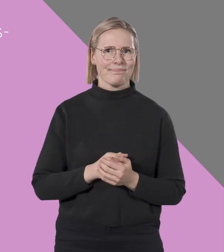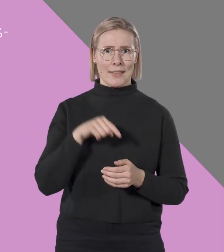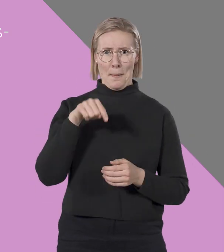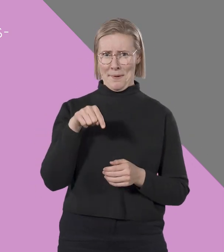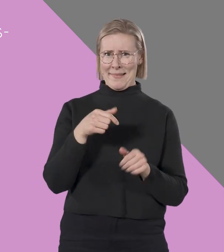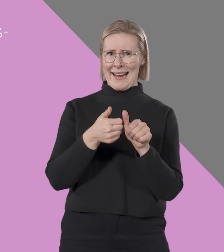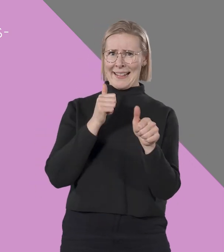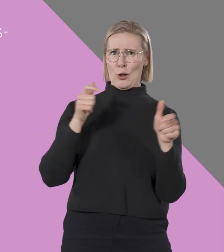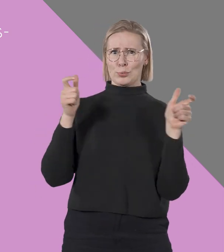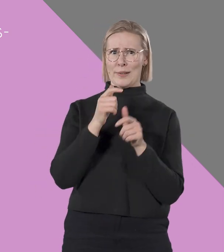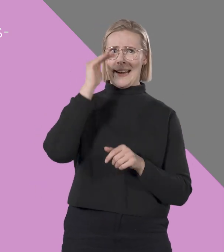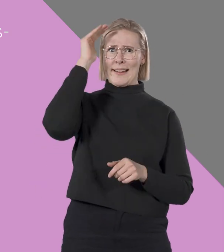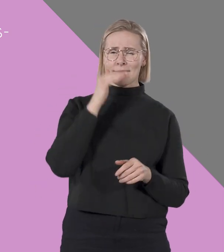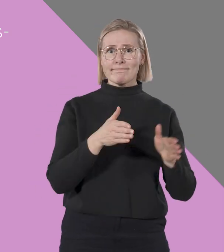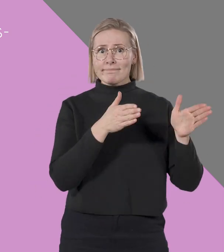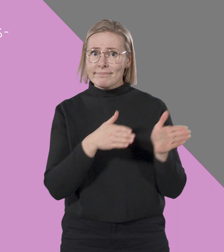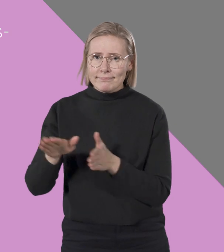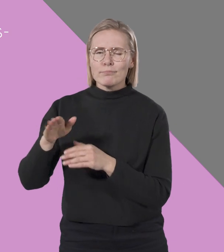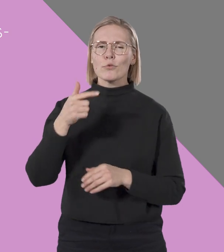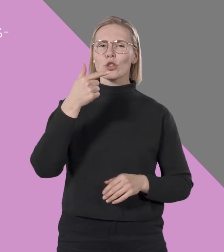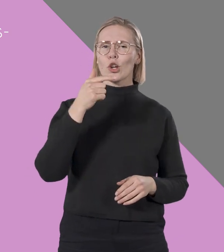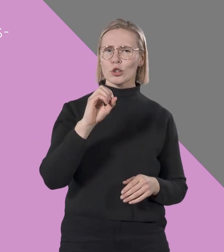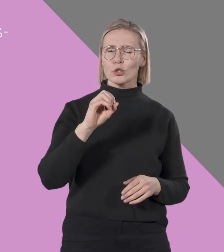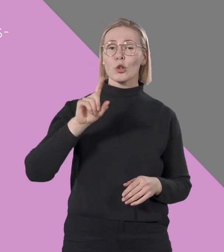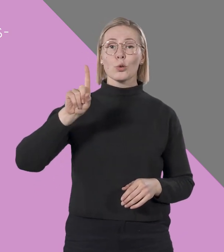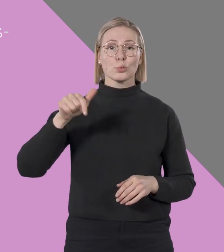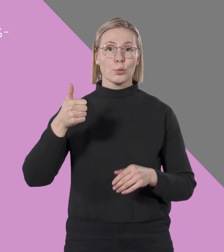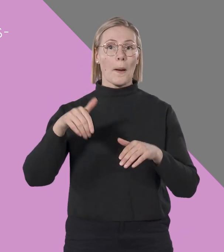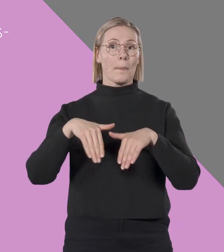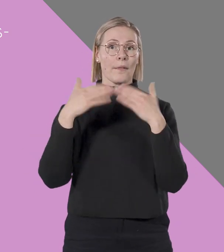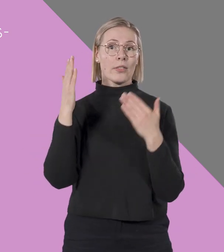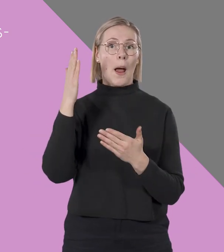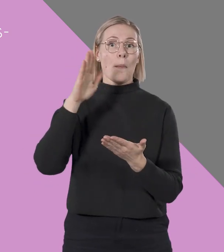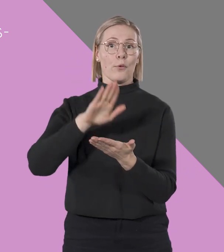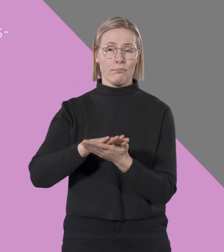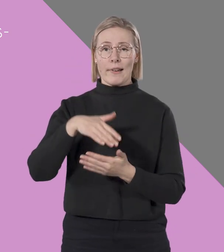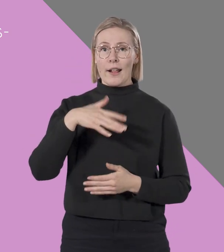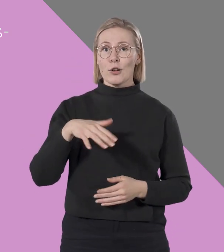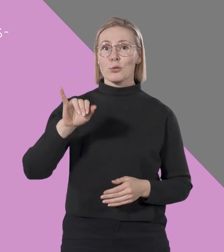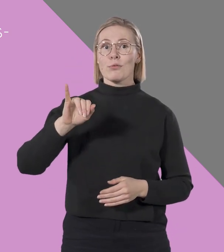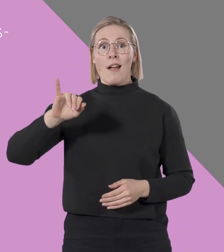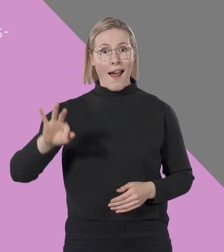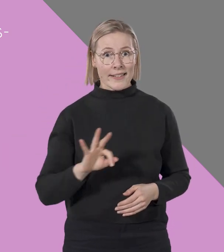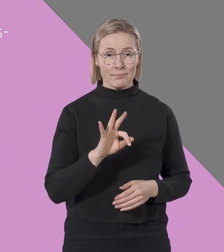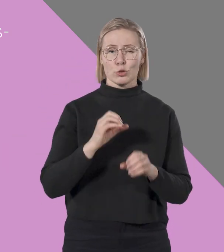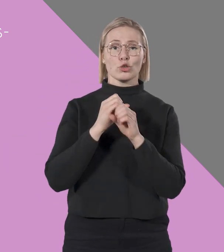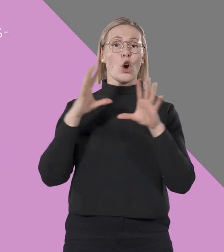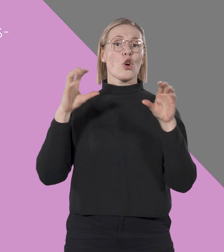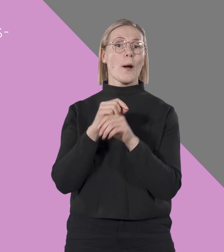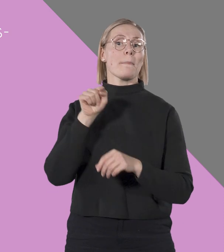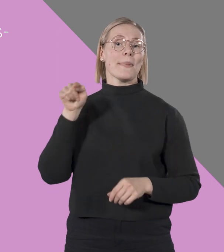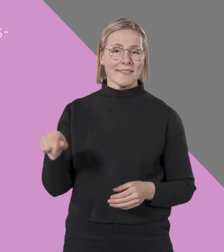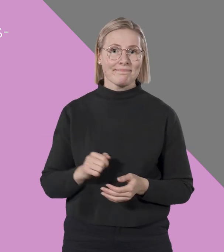joka järjestetään torstaina 19.1. klo 18−20 Zoomissa.